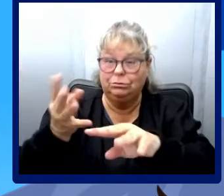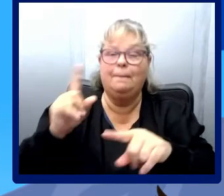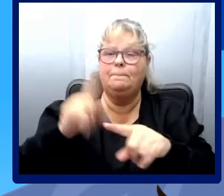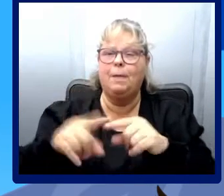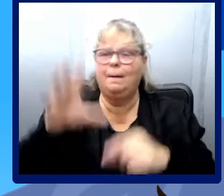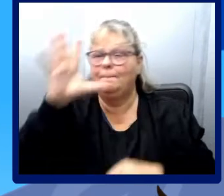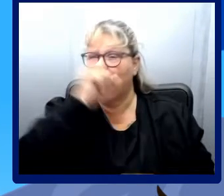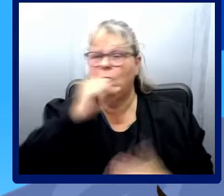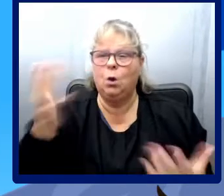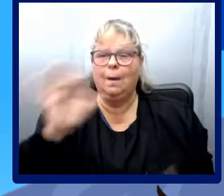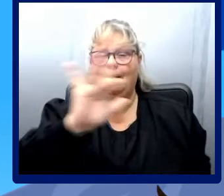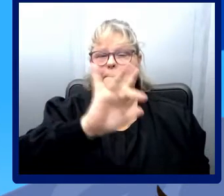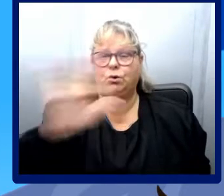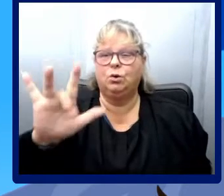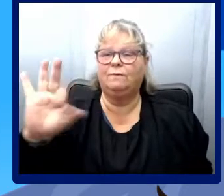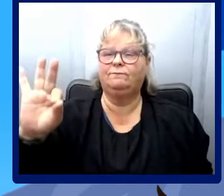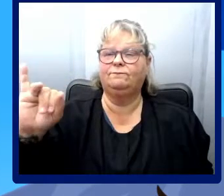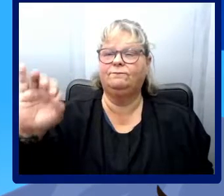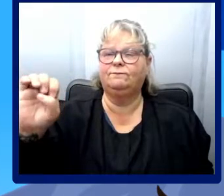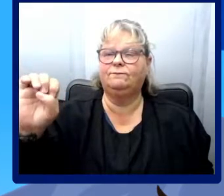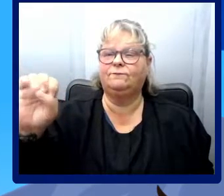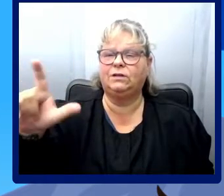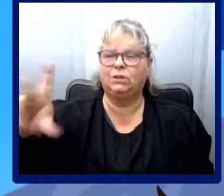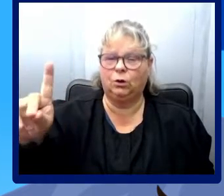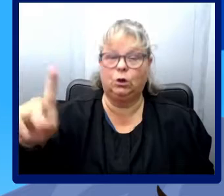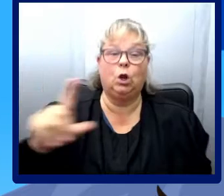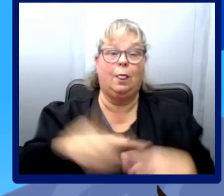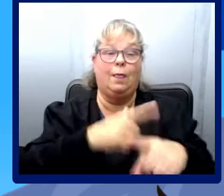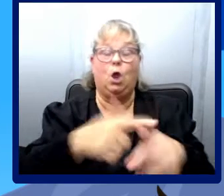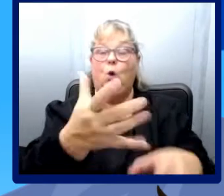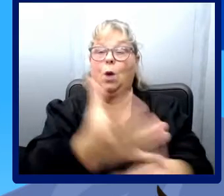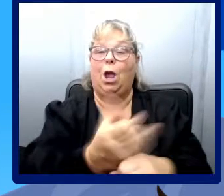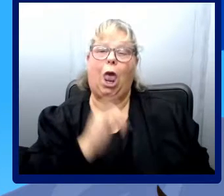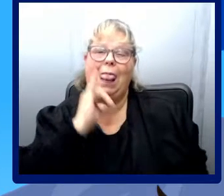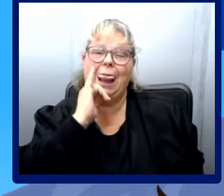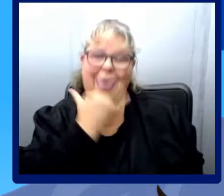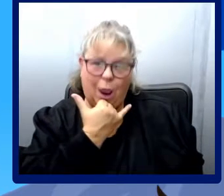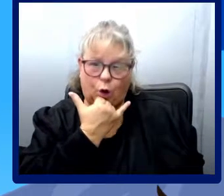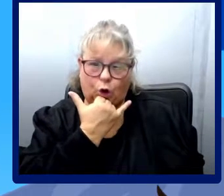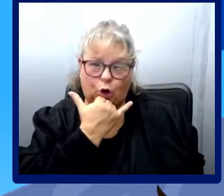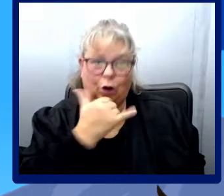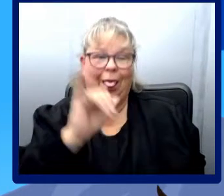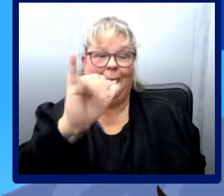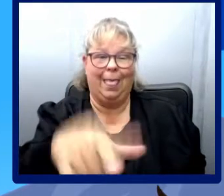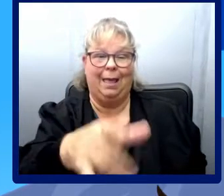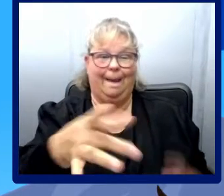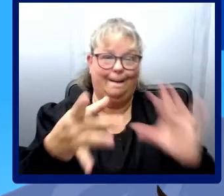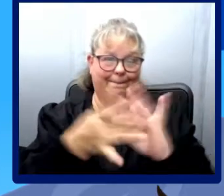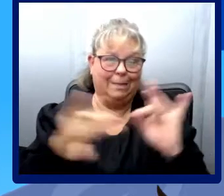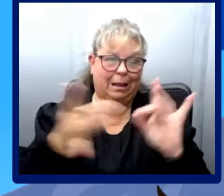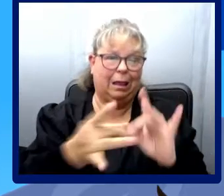Así que tenemos un error y este es el mensaje de error: "Este error ocurrió, falta el campo requerido,